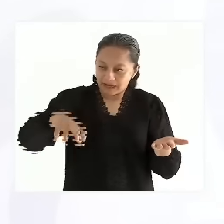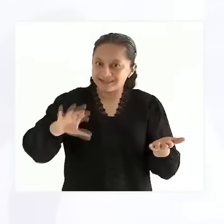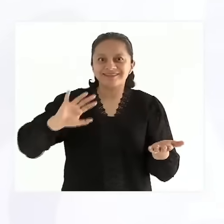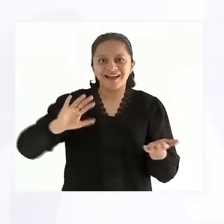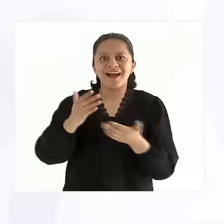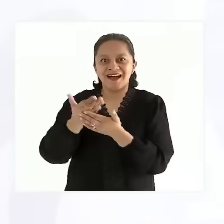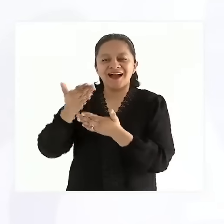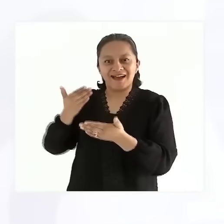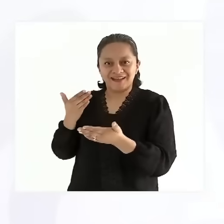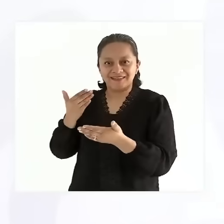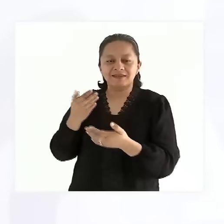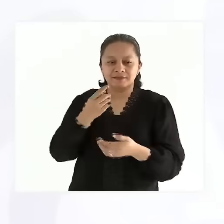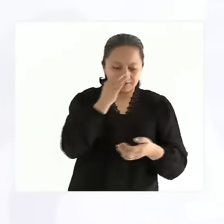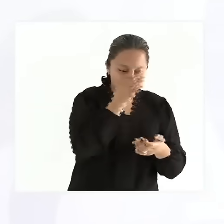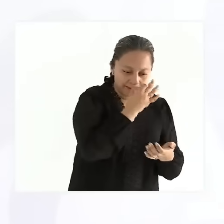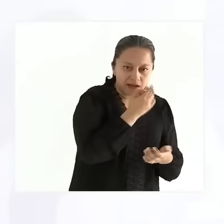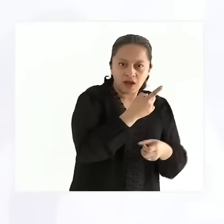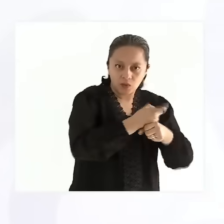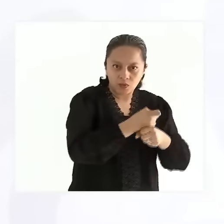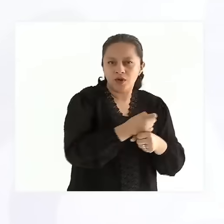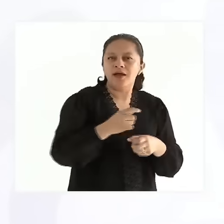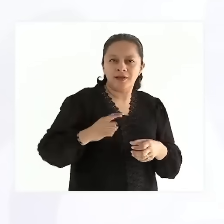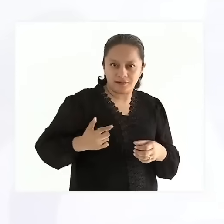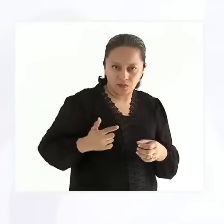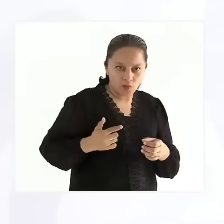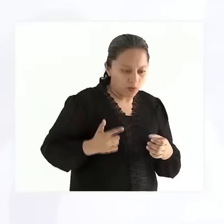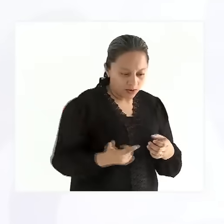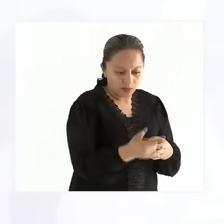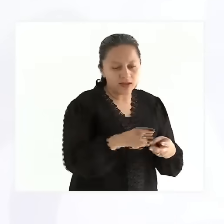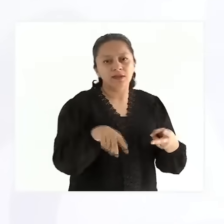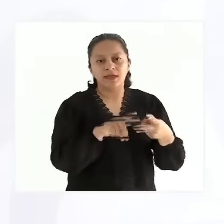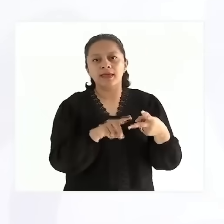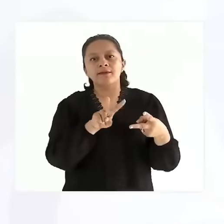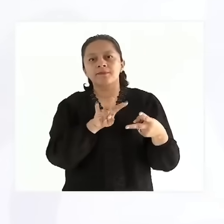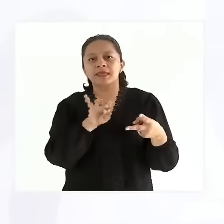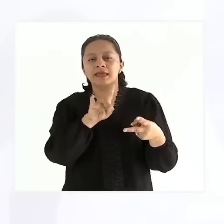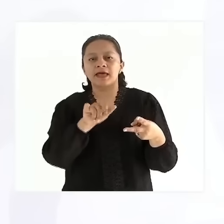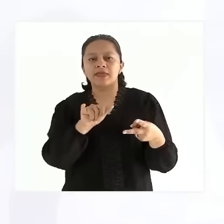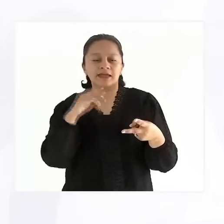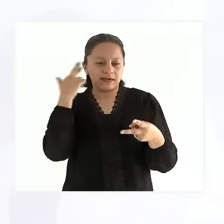este año, la de Salamanca 1 en Guanajuato y la de Villa de Reyes en San Luis Potosí. En conjunto,